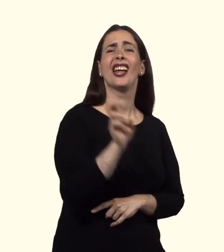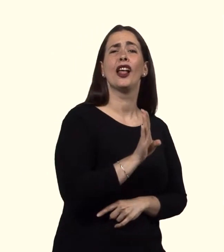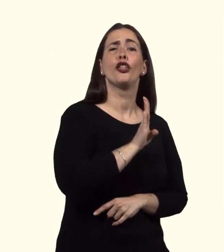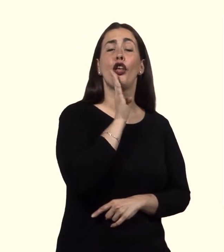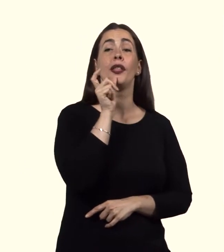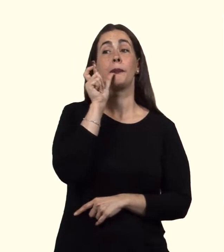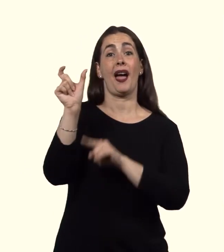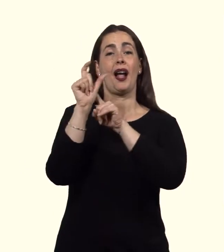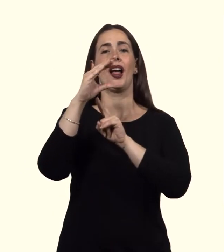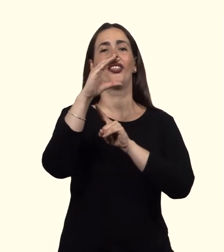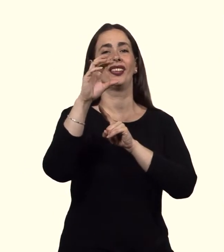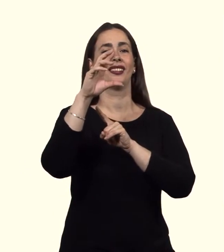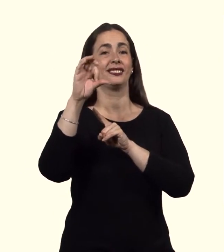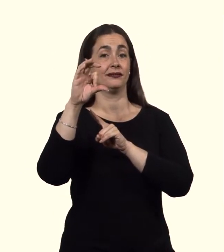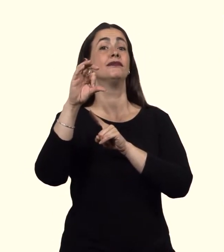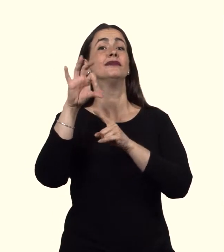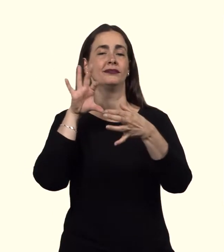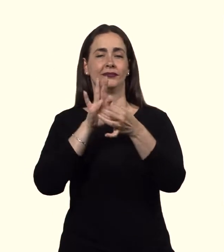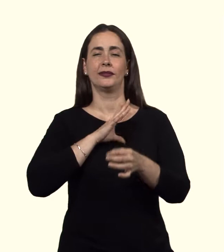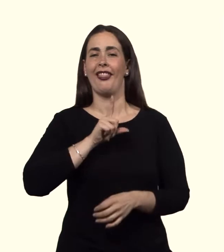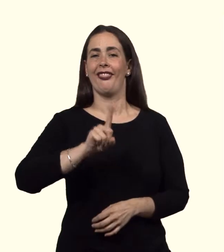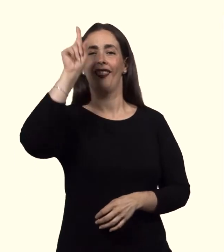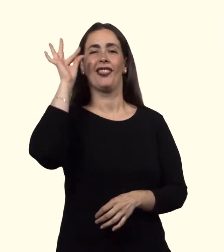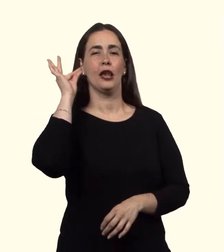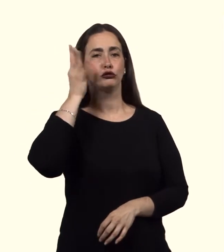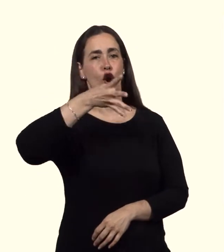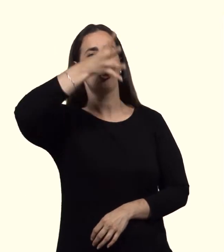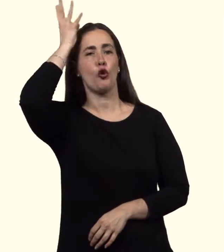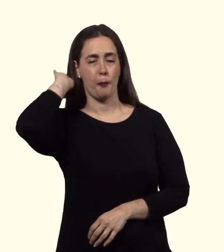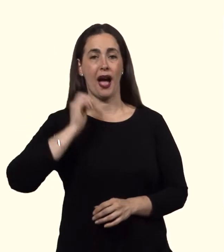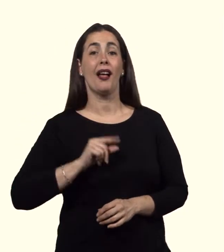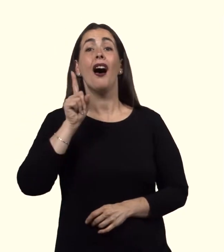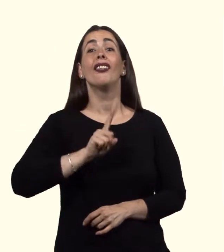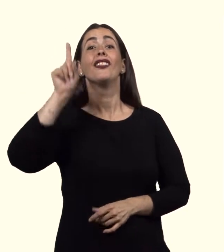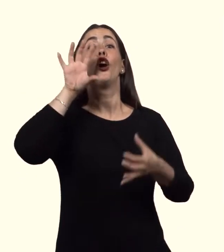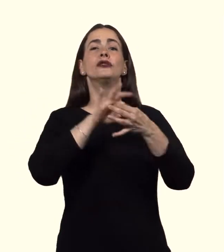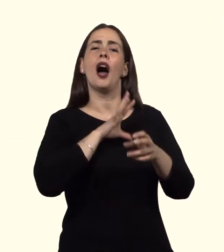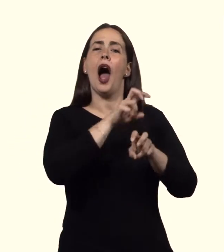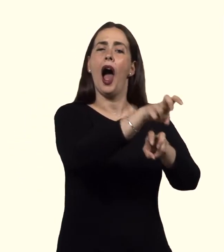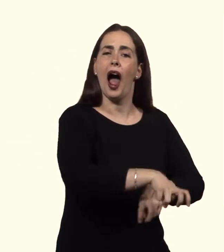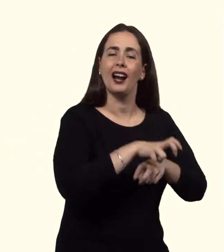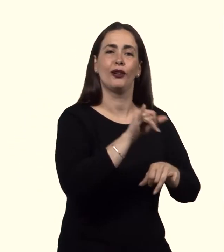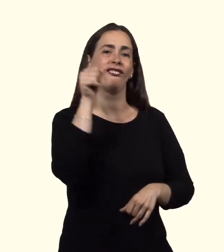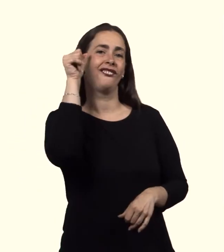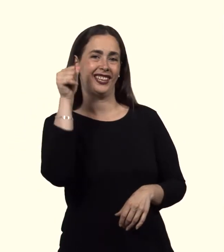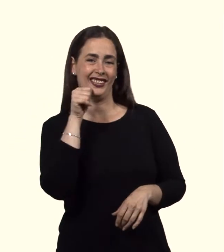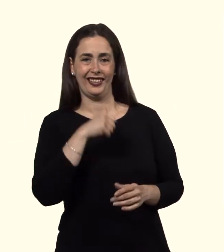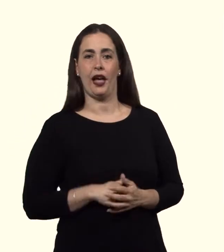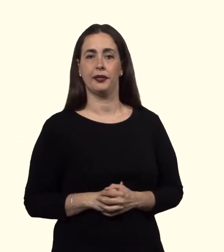Ceres és la deessa de l’agricultura i la fertilitat.